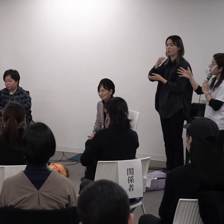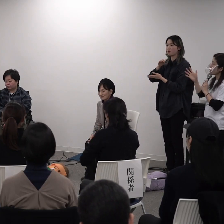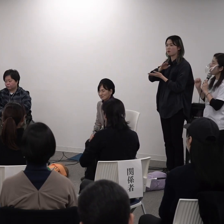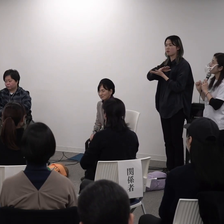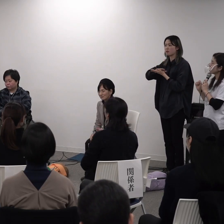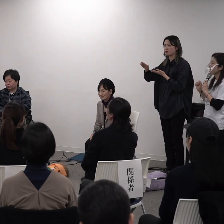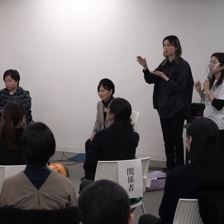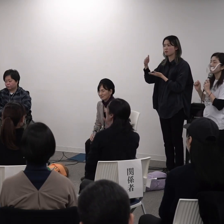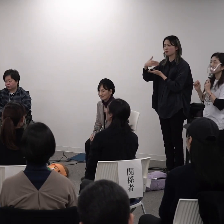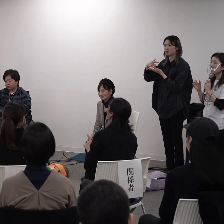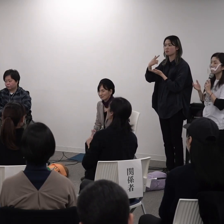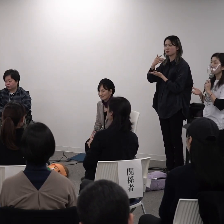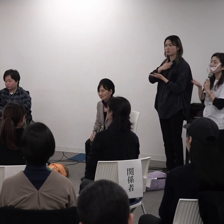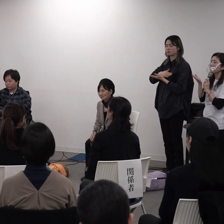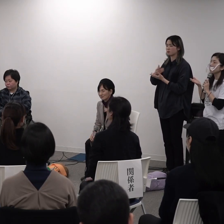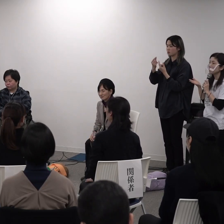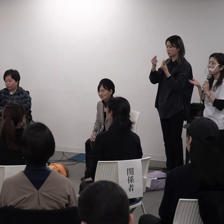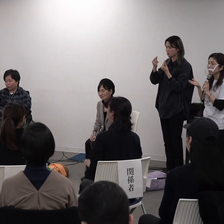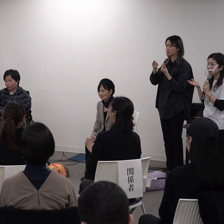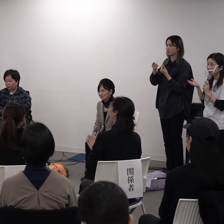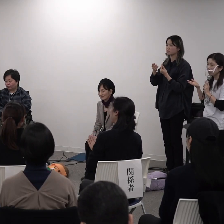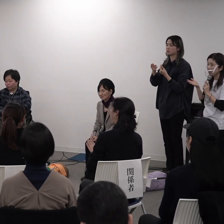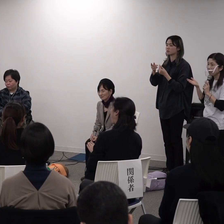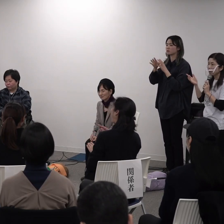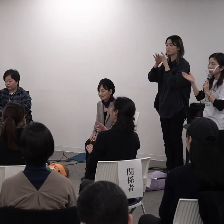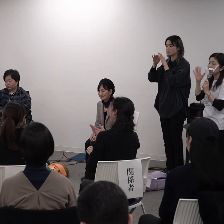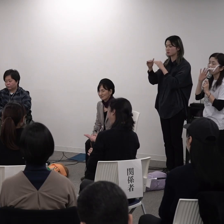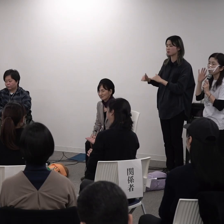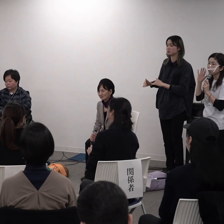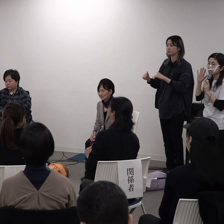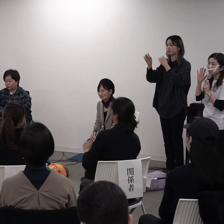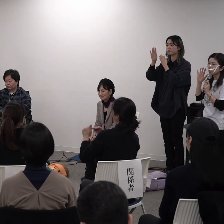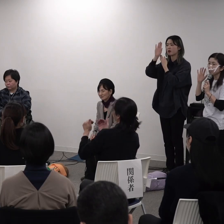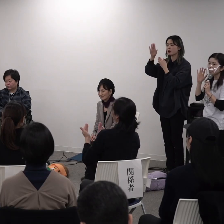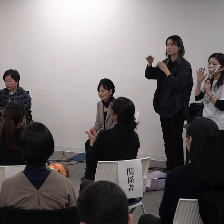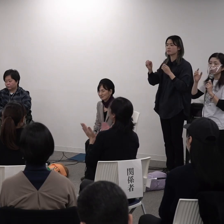今お話あったみたいに大人になって から聞こえなくなられました